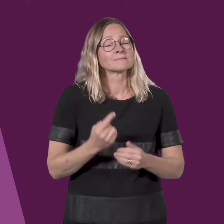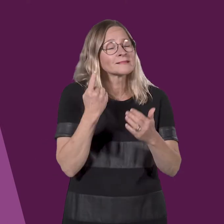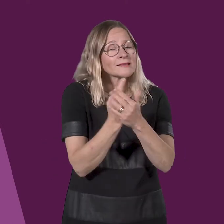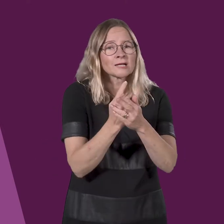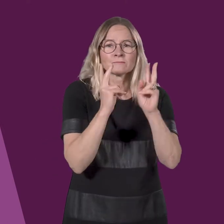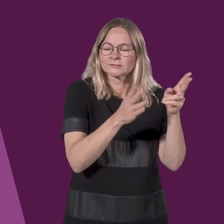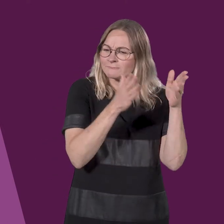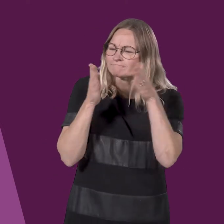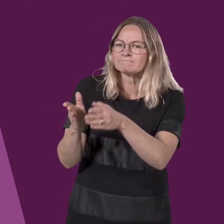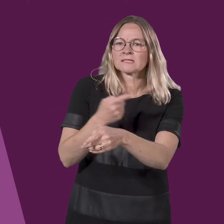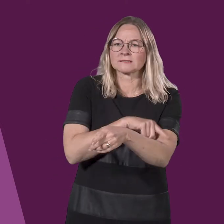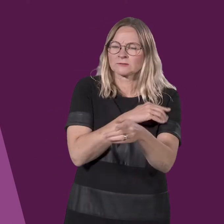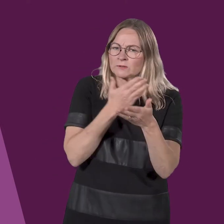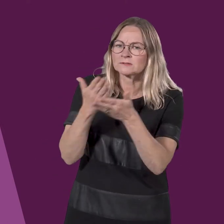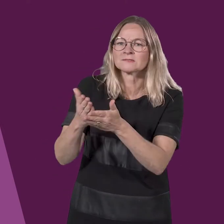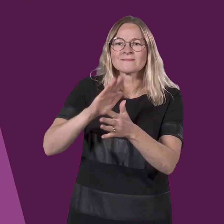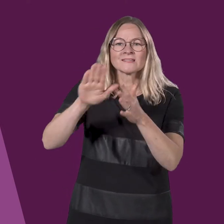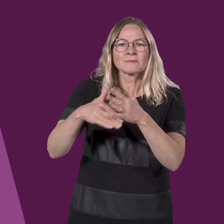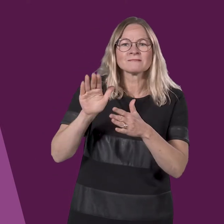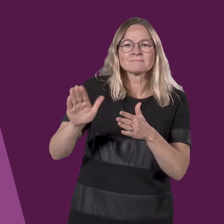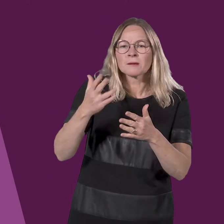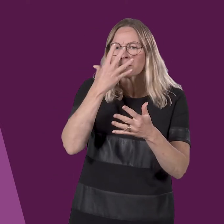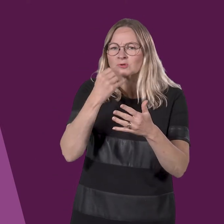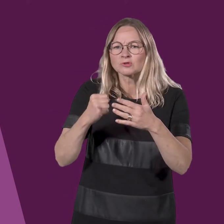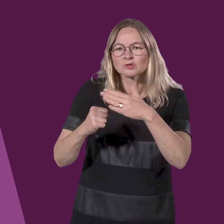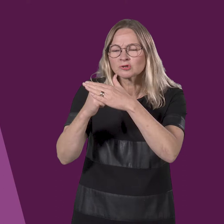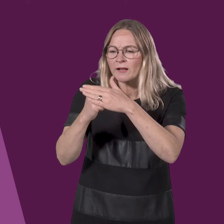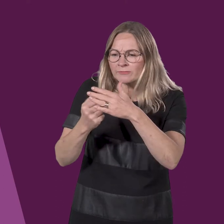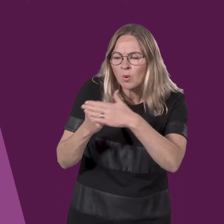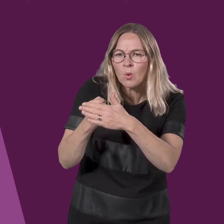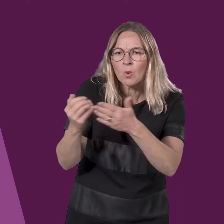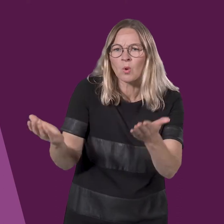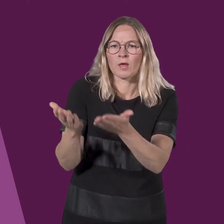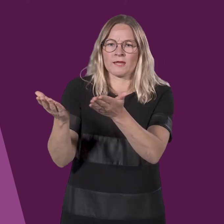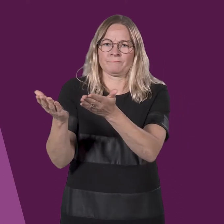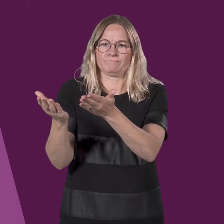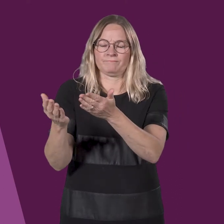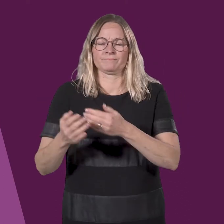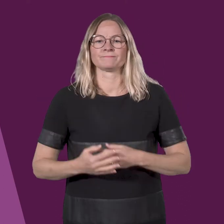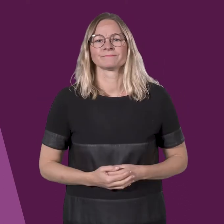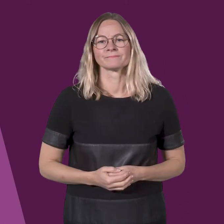Tärkeää on myös kohdentaa resursointia viittomakieliseen psykososiaaliseen tukeen.